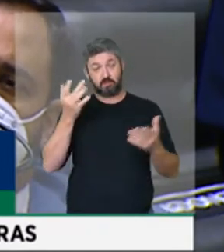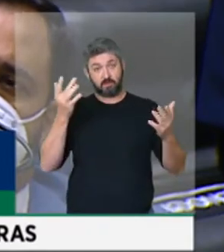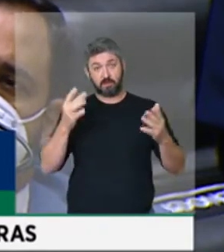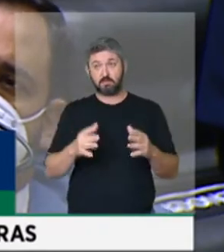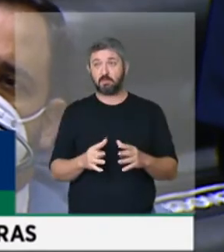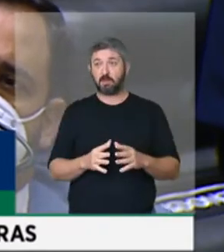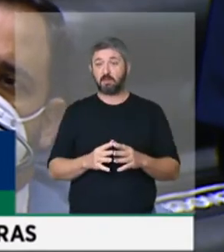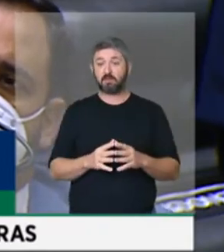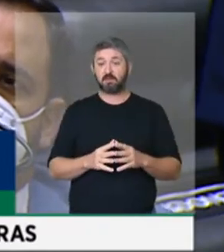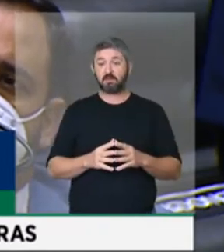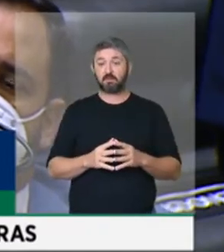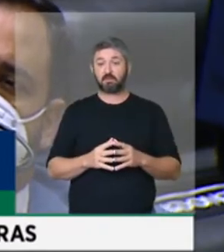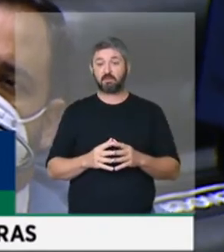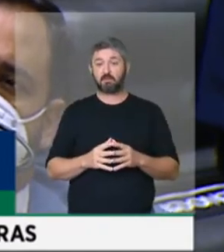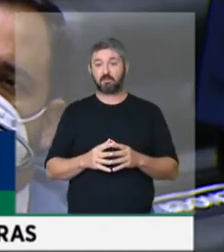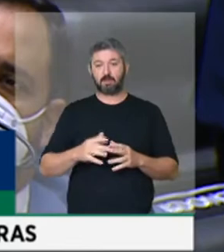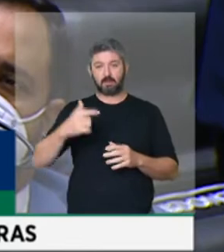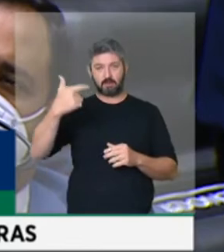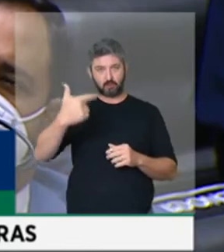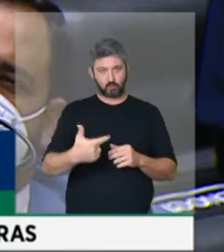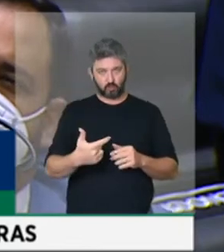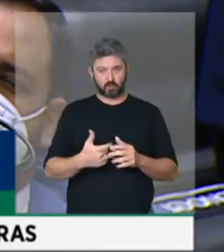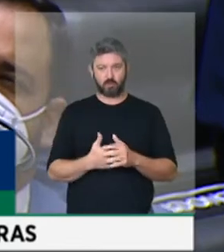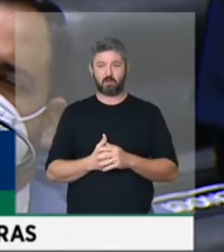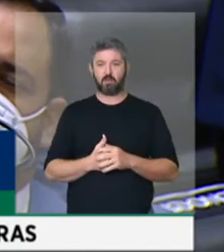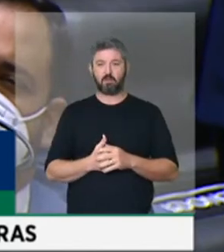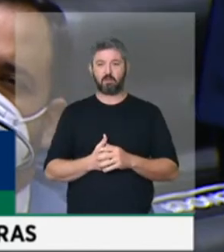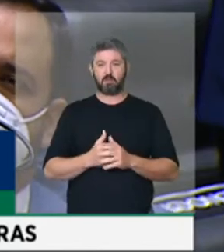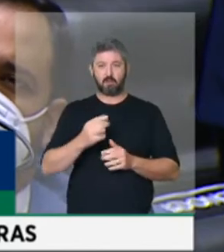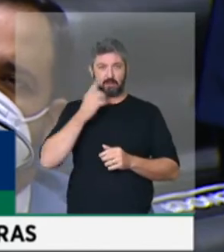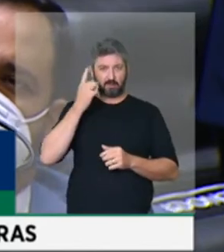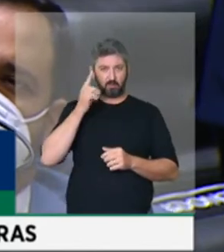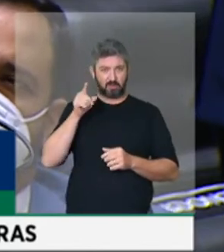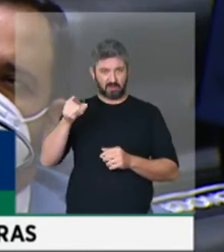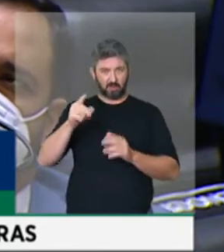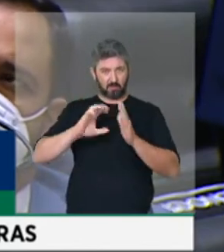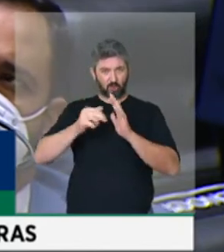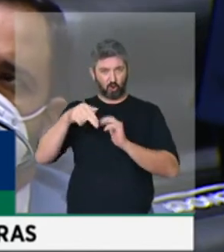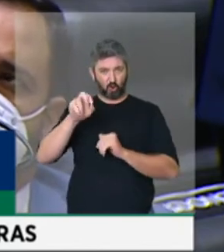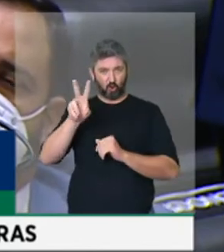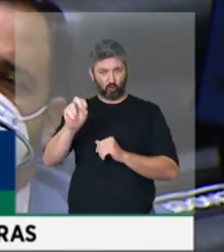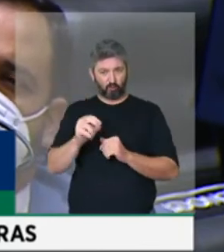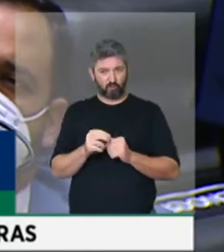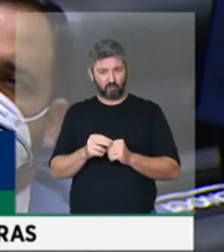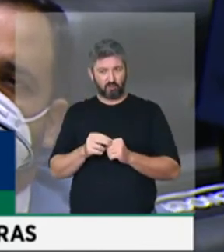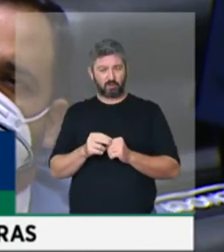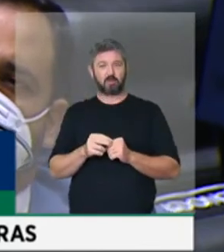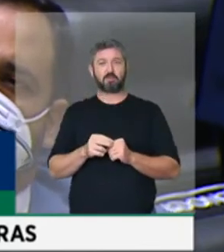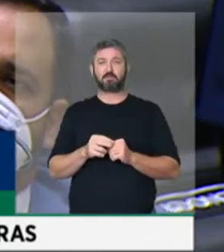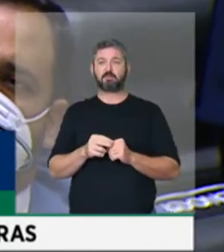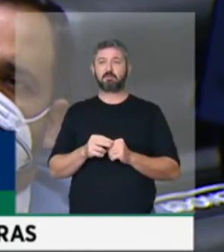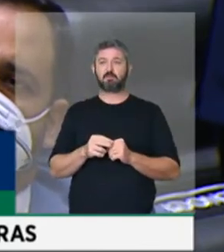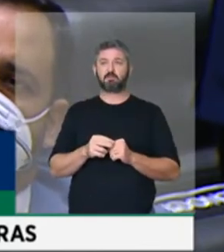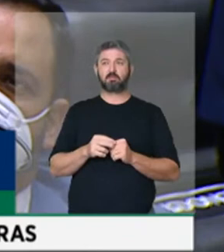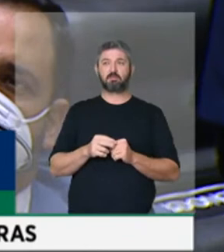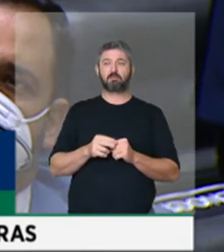COM ELEGÂNCIA E COM POSTURA DE PARLAMENTAR. ATITUDE QUE O DEPUTADO QUE ME ANTECEDEU, DEPUTADO GILSON, NÃO